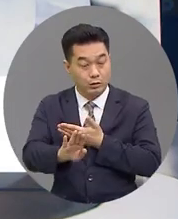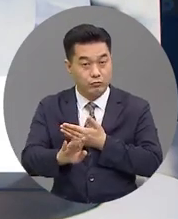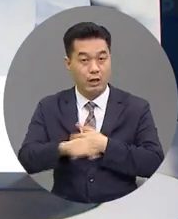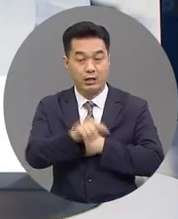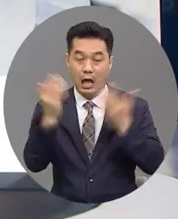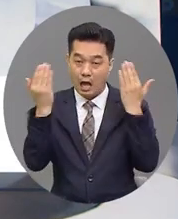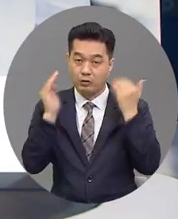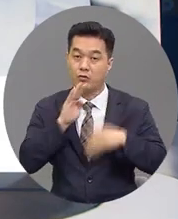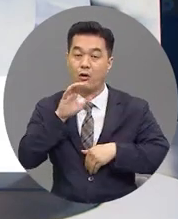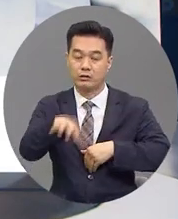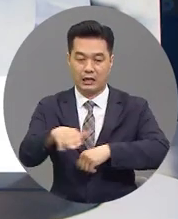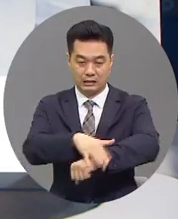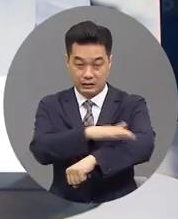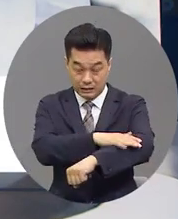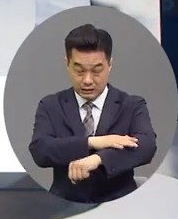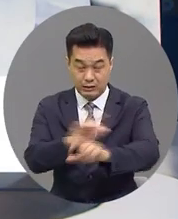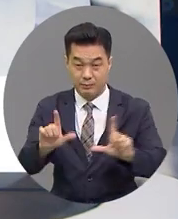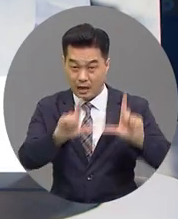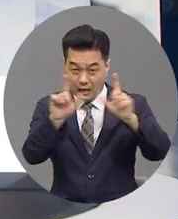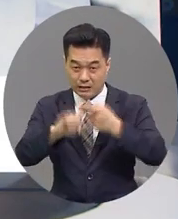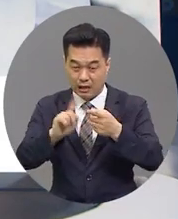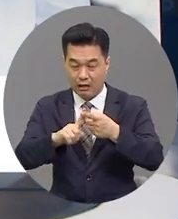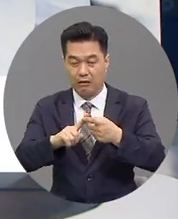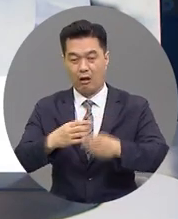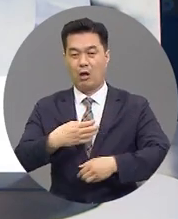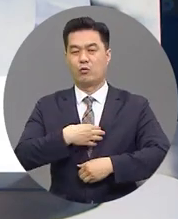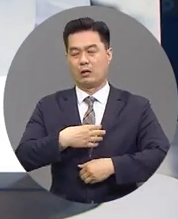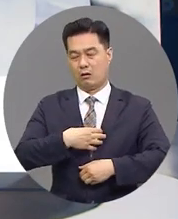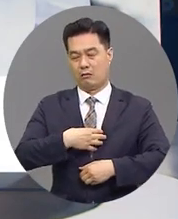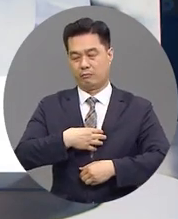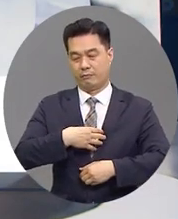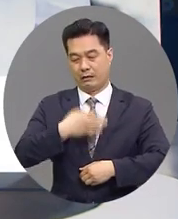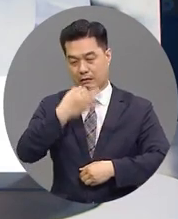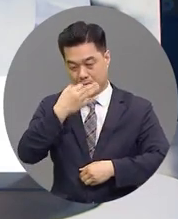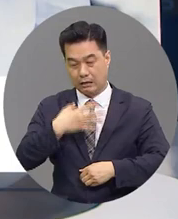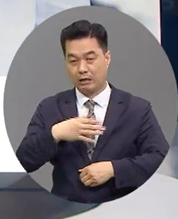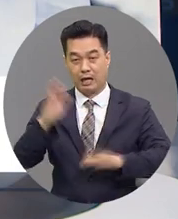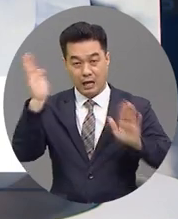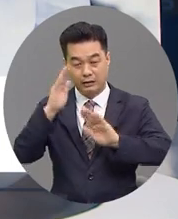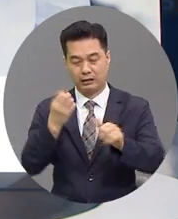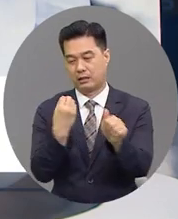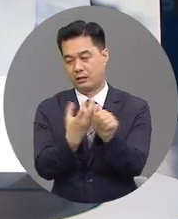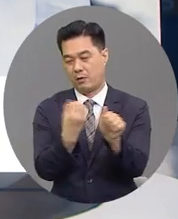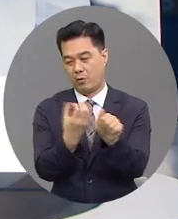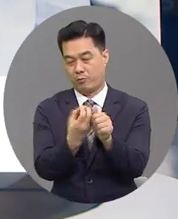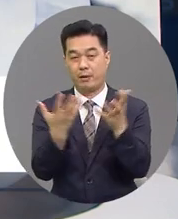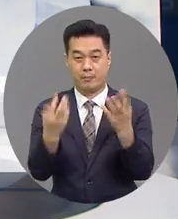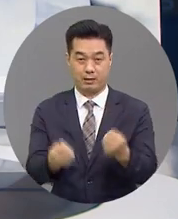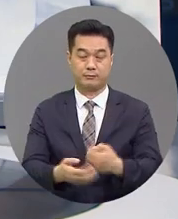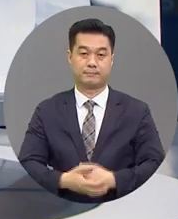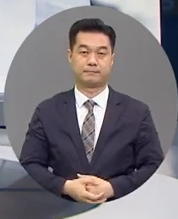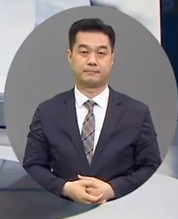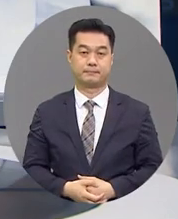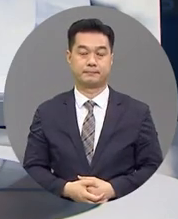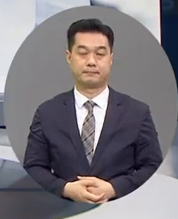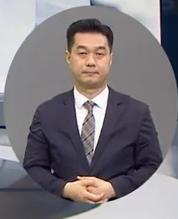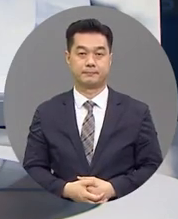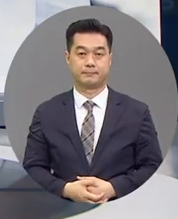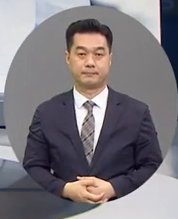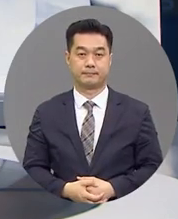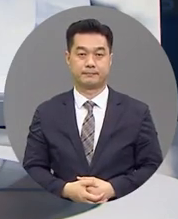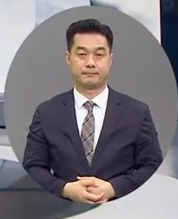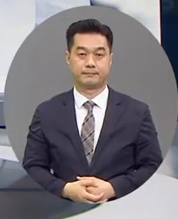저희 보도가 나간 이후에 이 학교의 현장 실습 실태가 열악하고 위험하다는